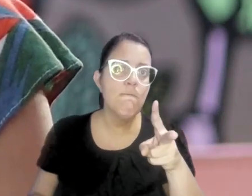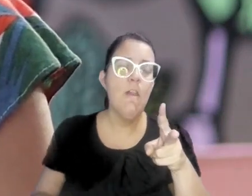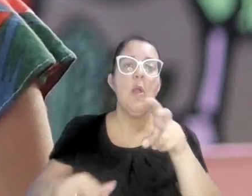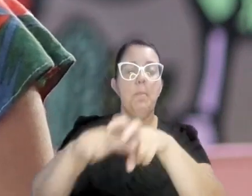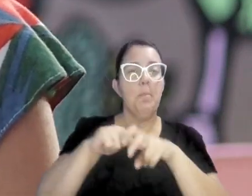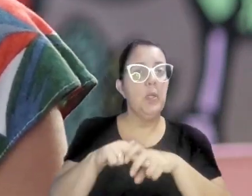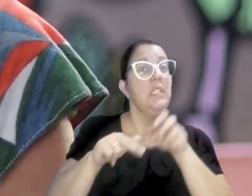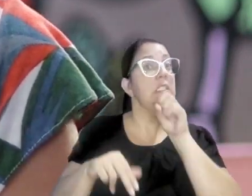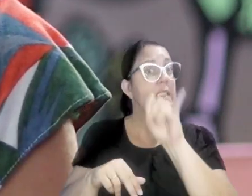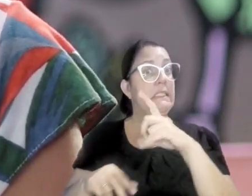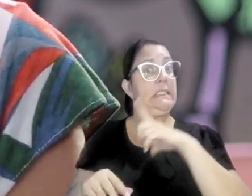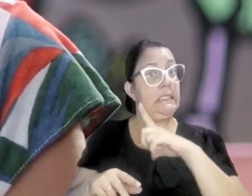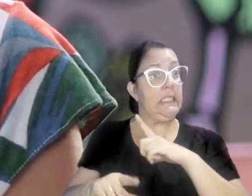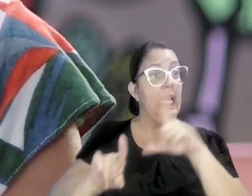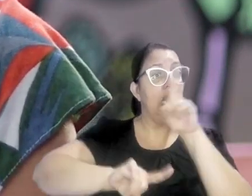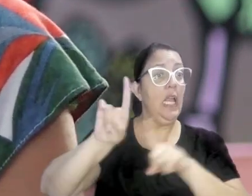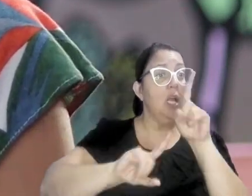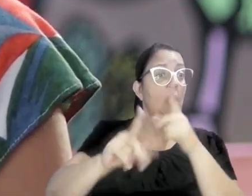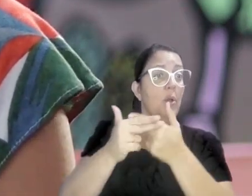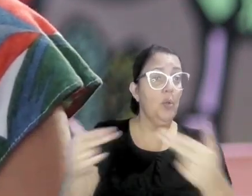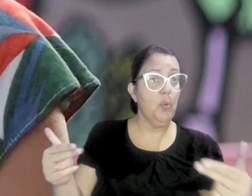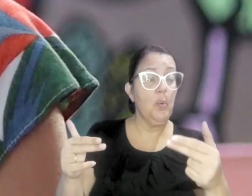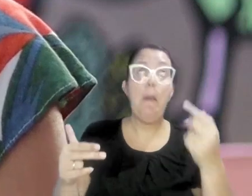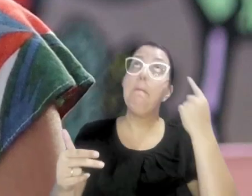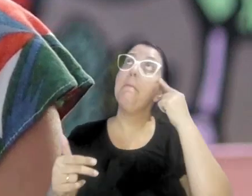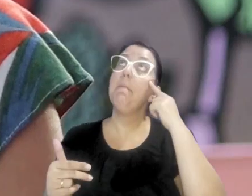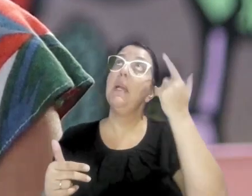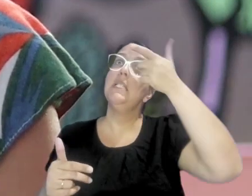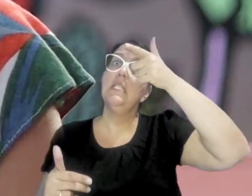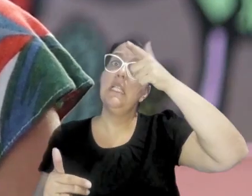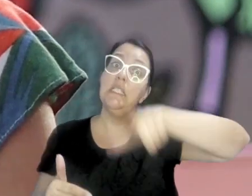Porque aí, se você tem procedimentos para repensar com seriedade